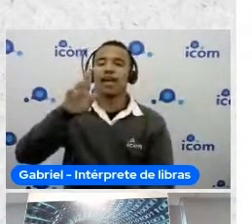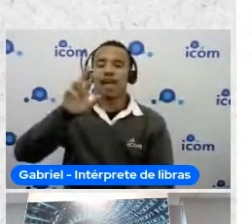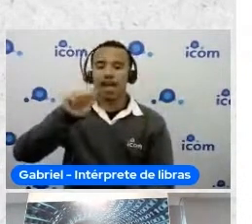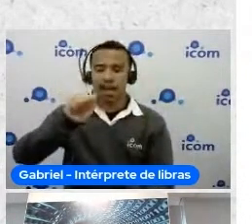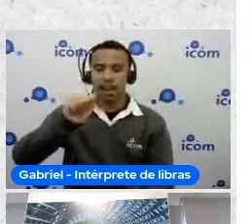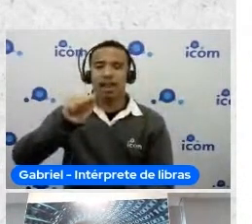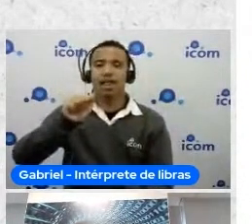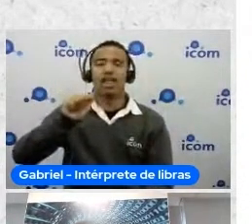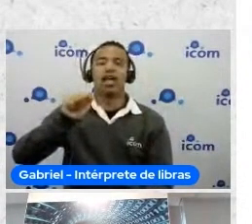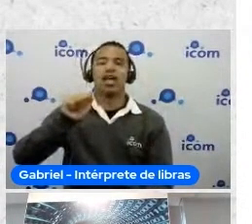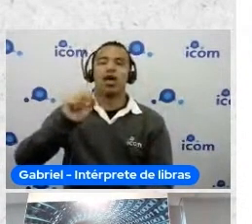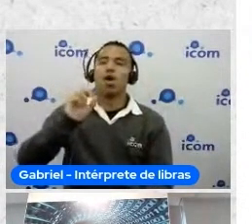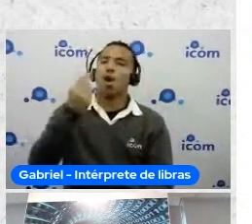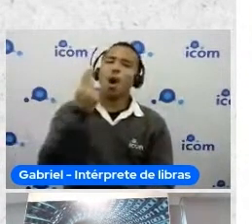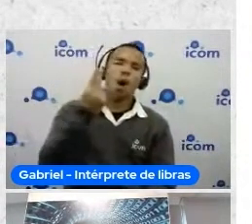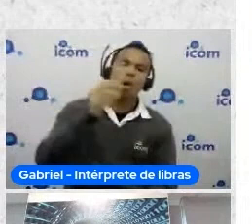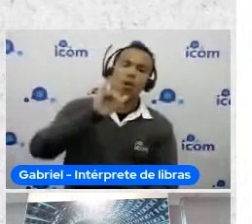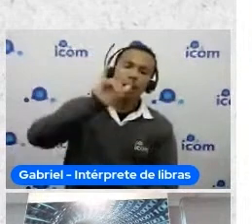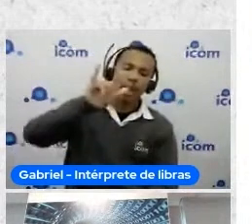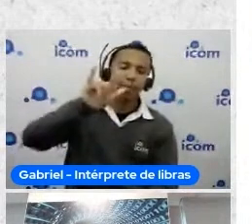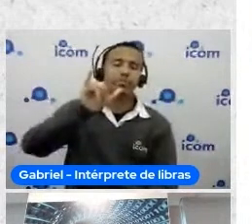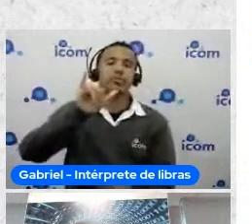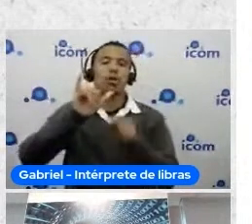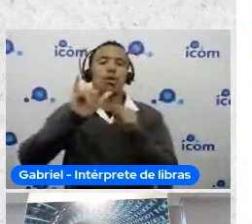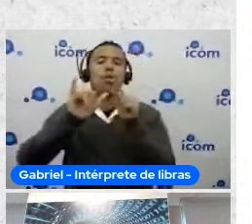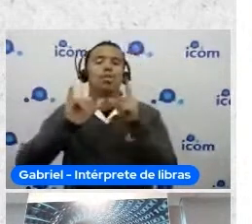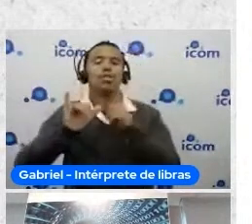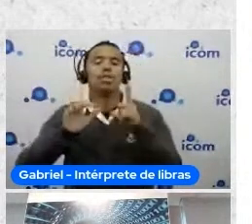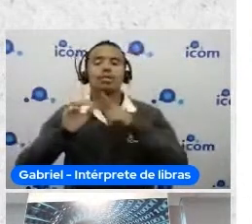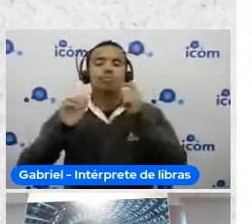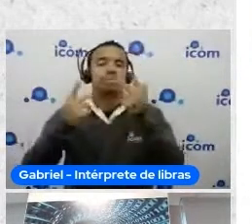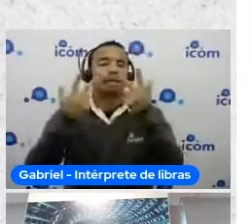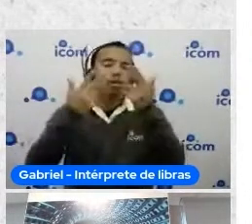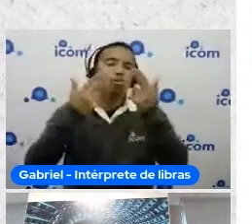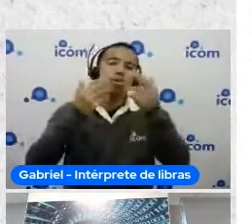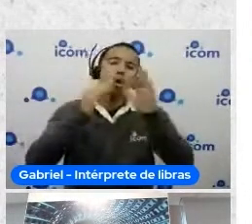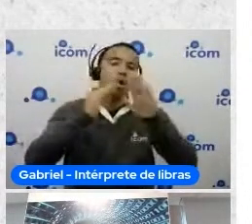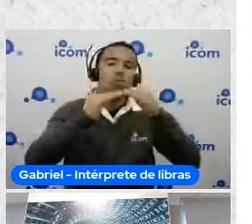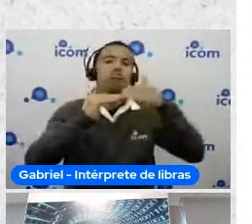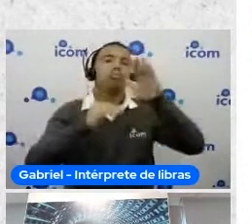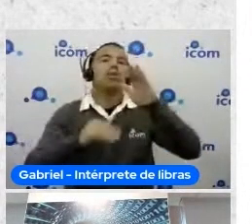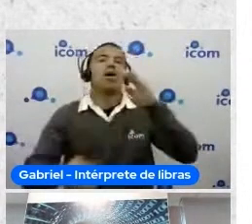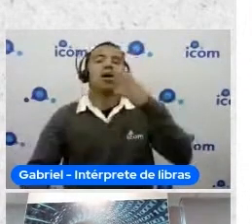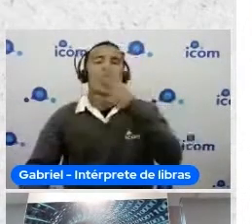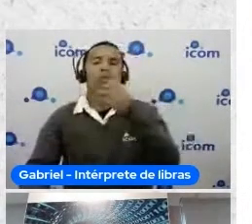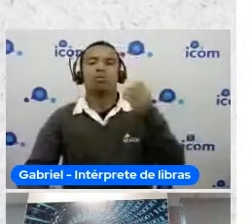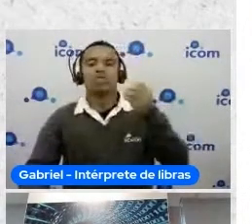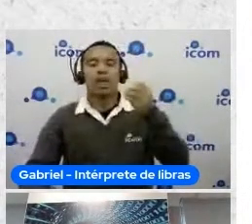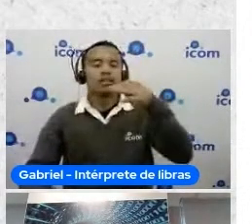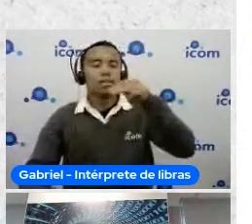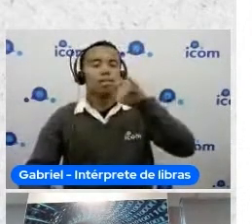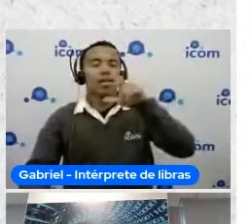o Y, o diâmetro de furo recomendado deve ser igual ou superior a 400 milímetros, outro ponto importante